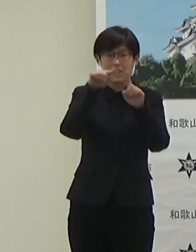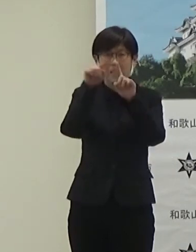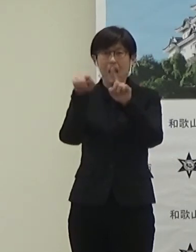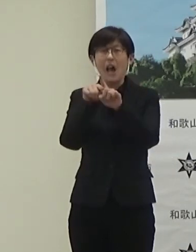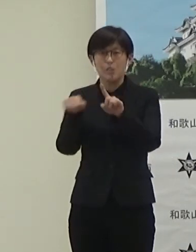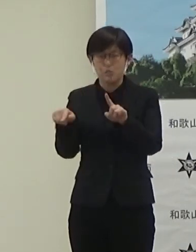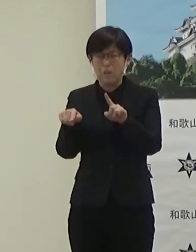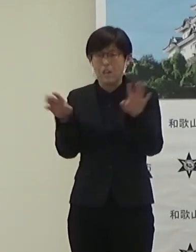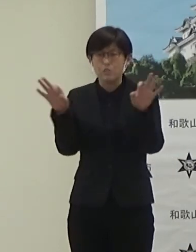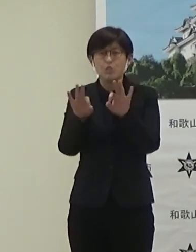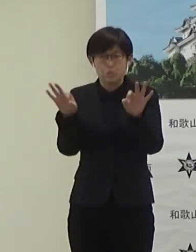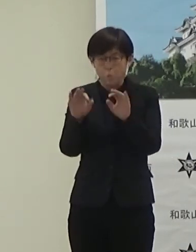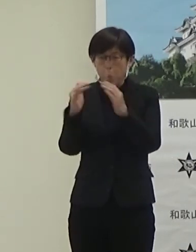っていうのは当然そうなんでしょうし